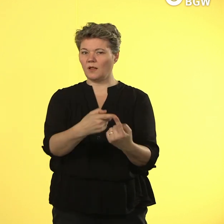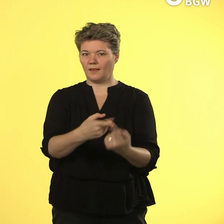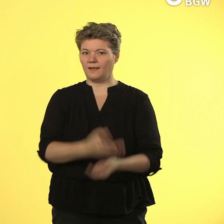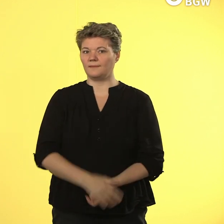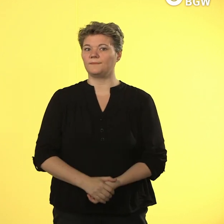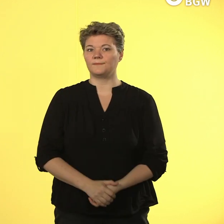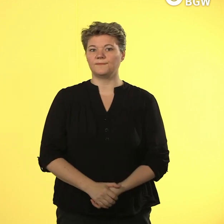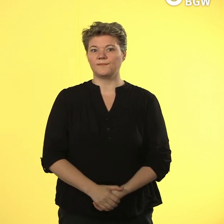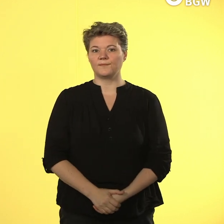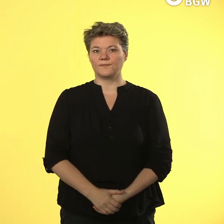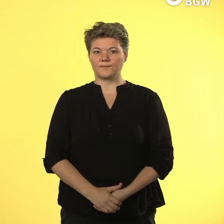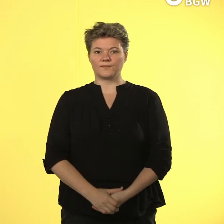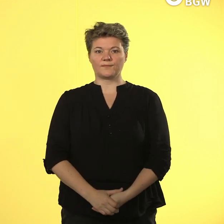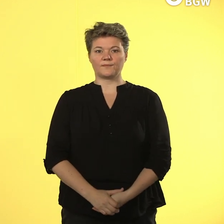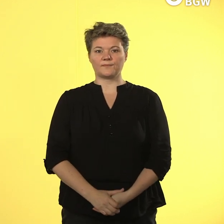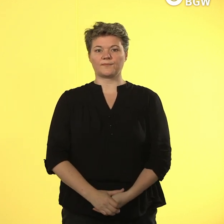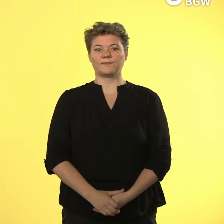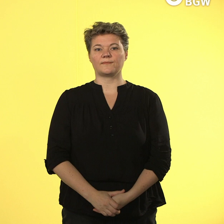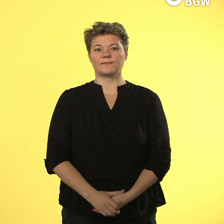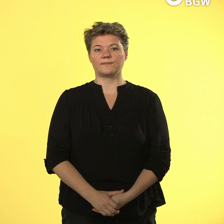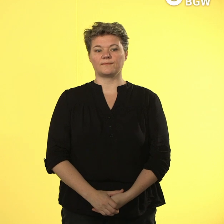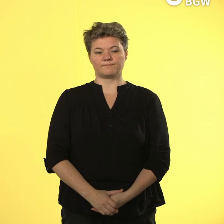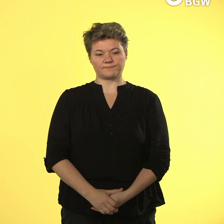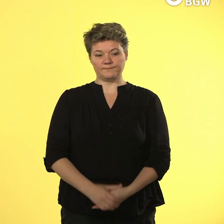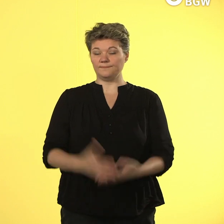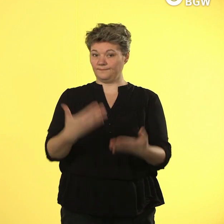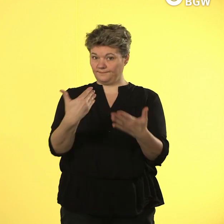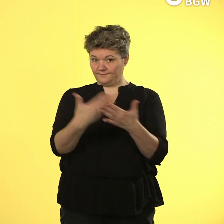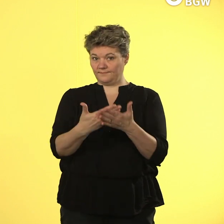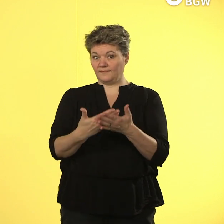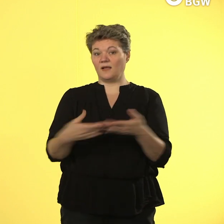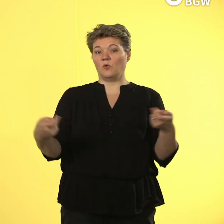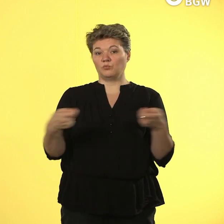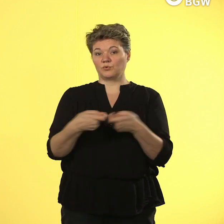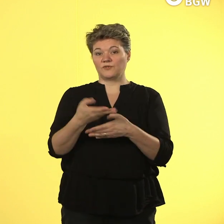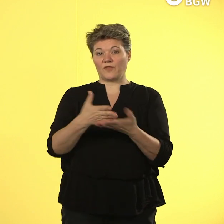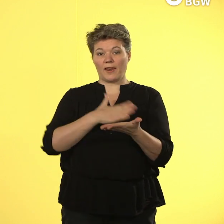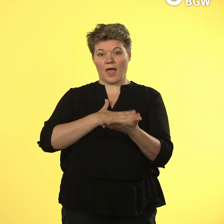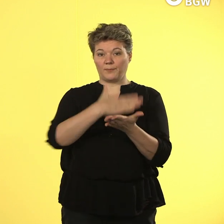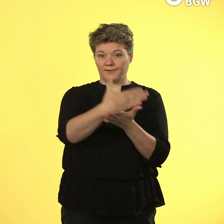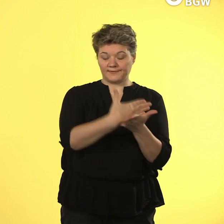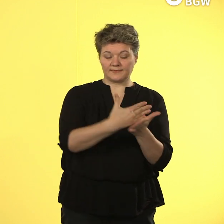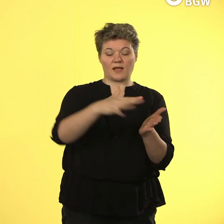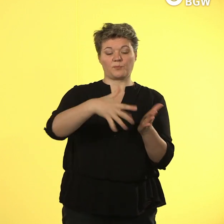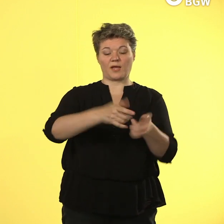Bundesteilhabegesetz, Paradigmenwechsel und die Herausforderungen. Zunächst einmal ist ein Paradigmenwechsel, der Begriff kommt aus der universitären Landschaft,